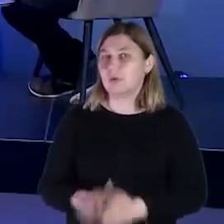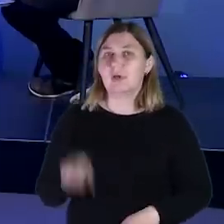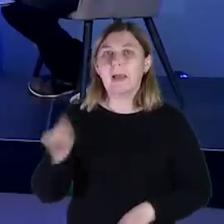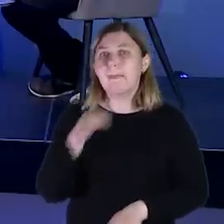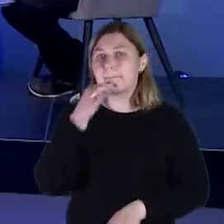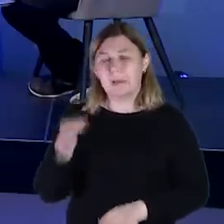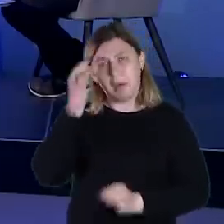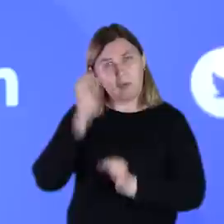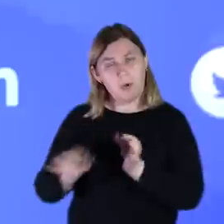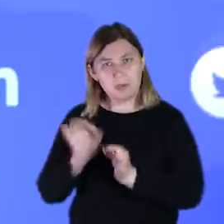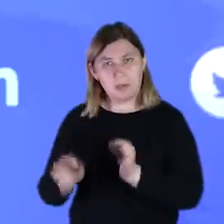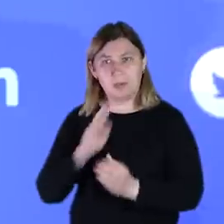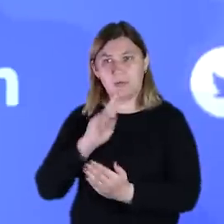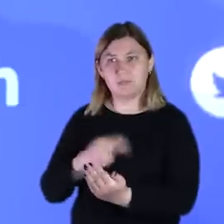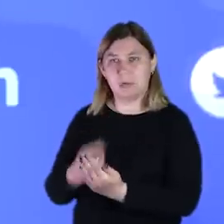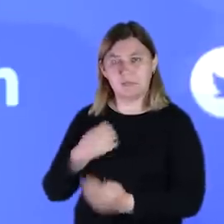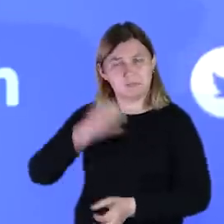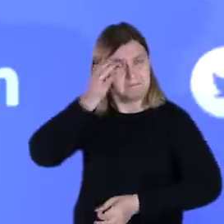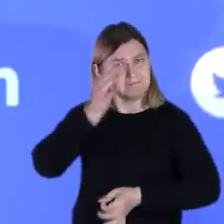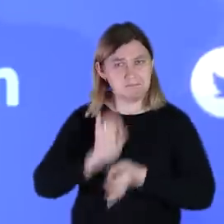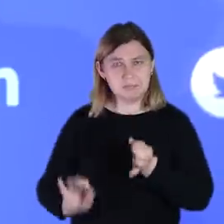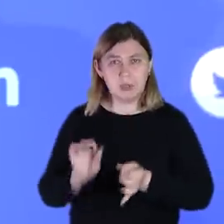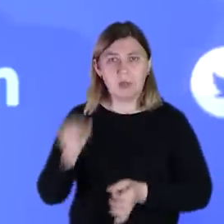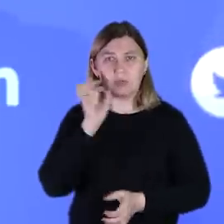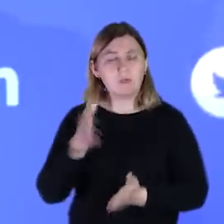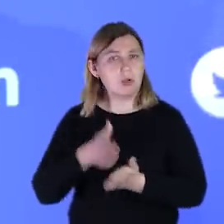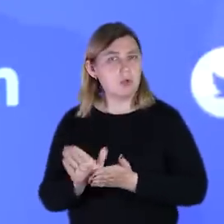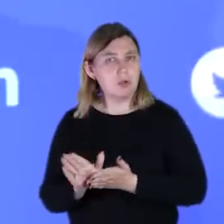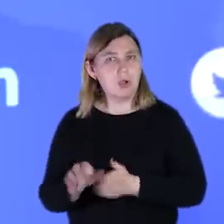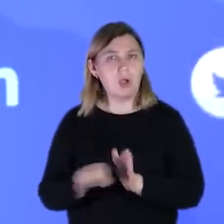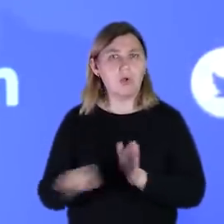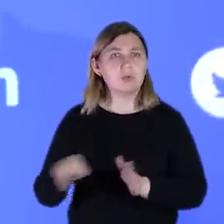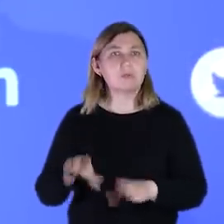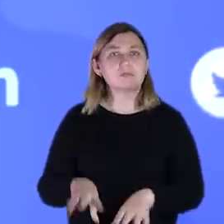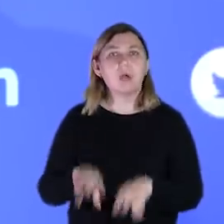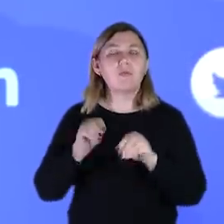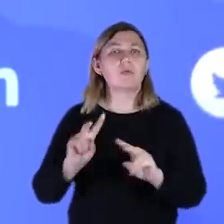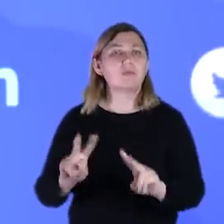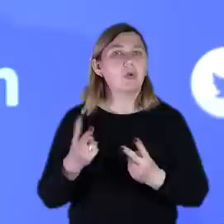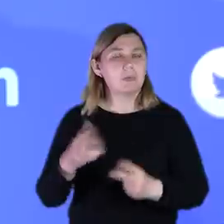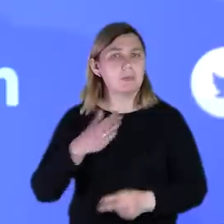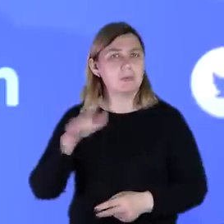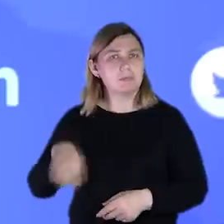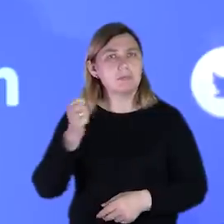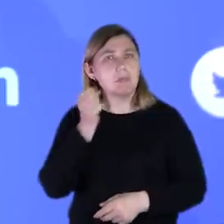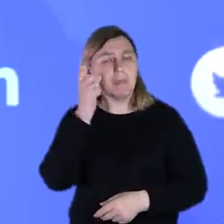Pytanie jest konkretne i odpowiedź będzie konkretna. I dobrze, że rozpoczynamy właśnie od bazy źródłowej. W momencie kiedy zastanawiałem się,